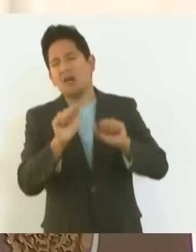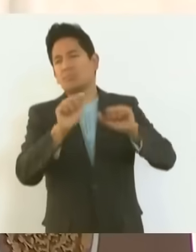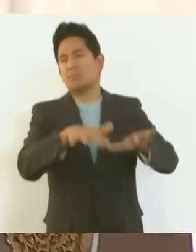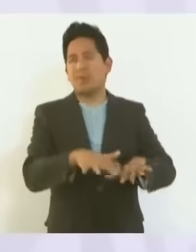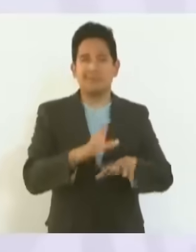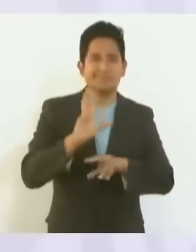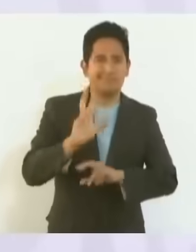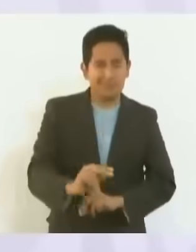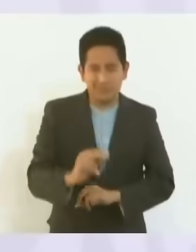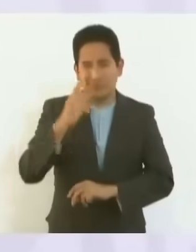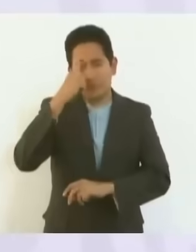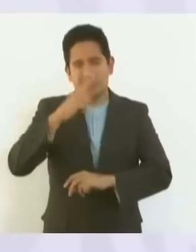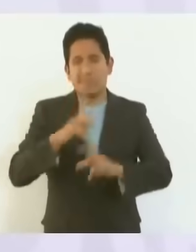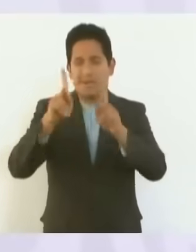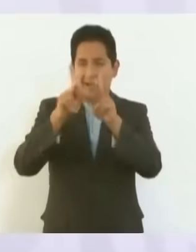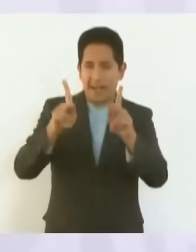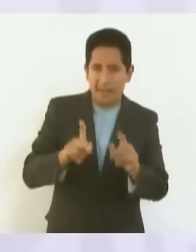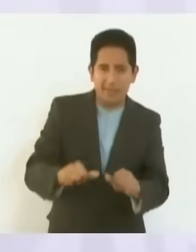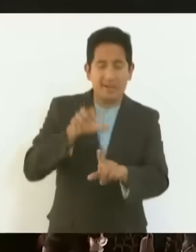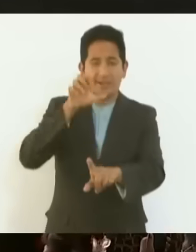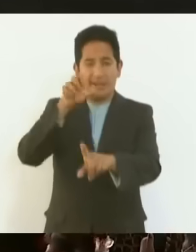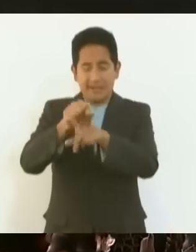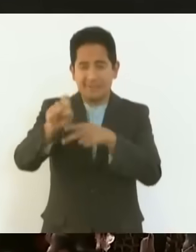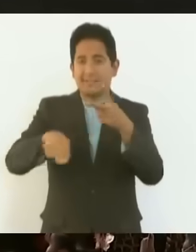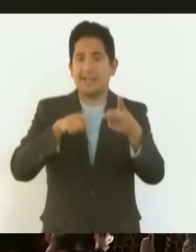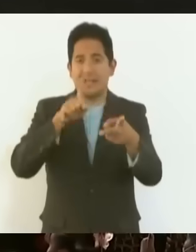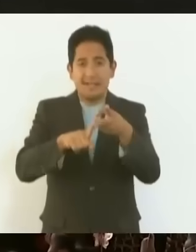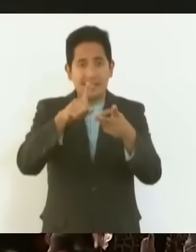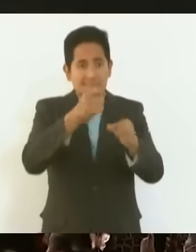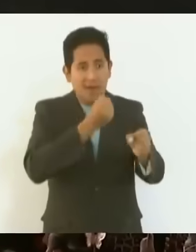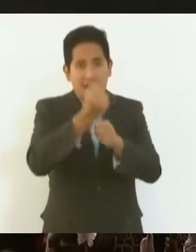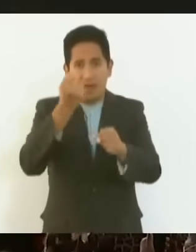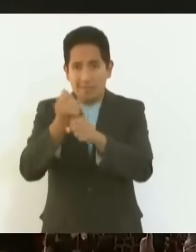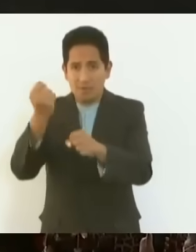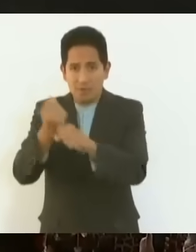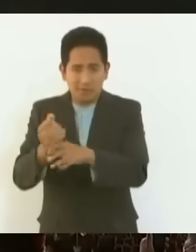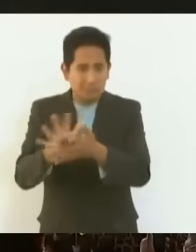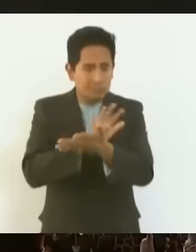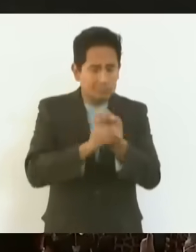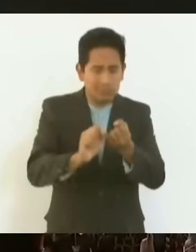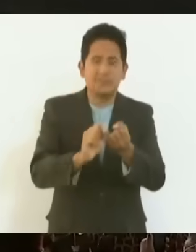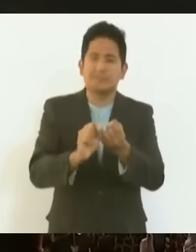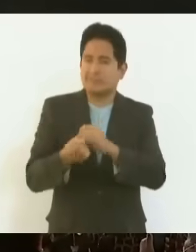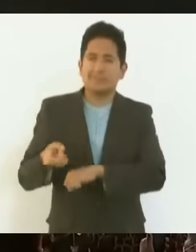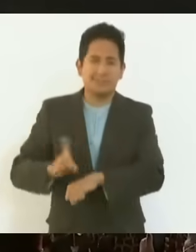paz y la disminución de la violencia en nuestro país. Y la estrategia que hemos seguido consta de